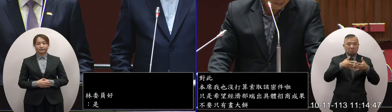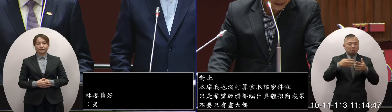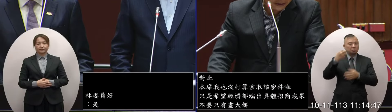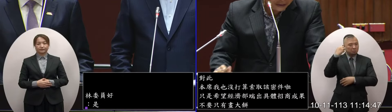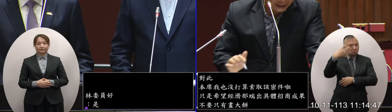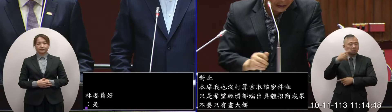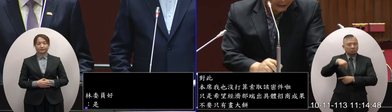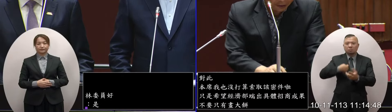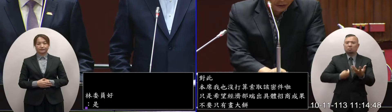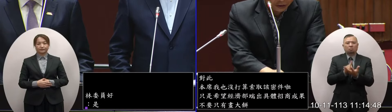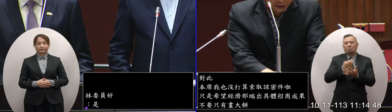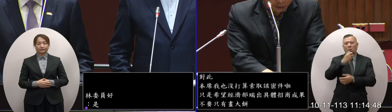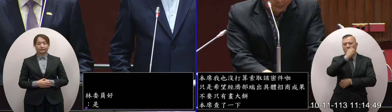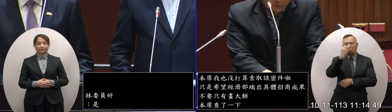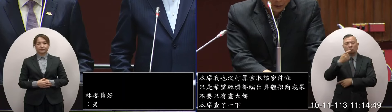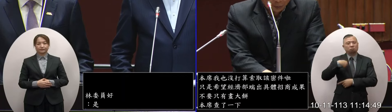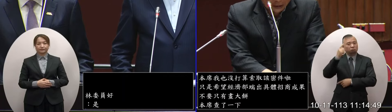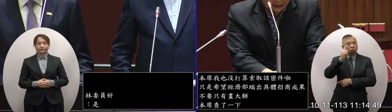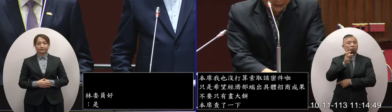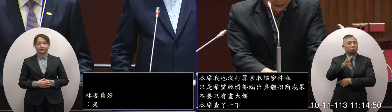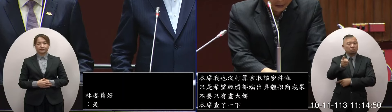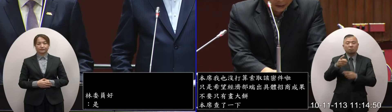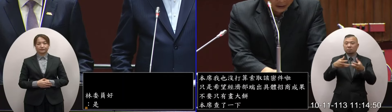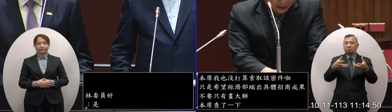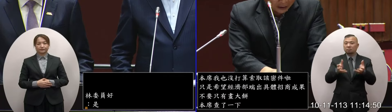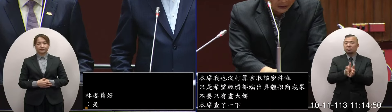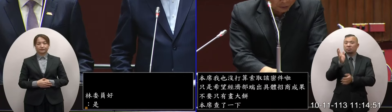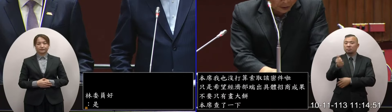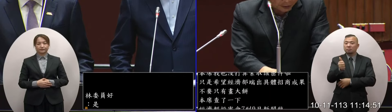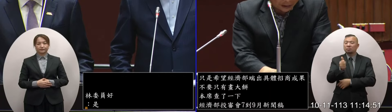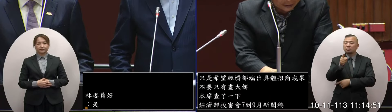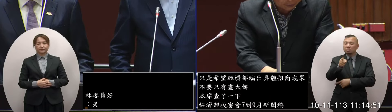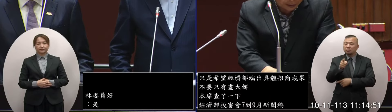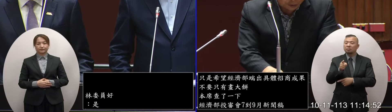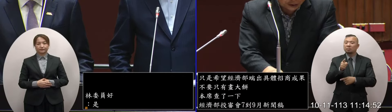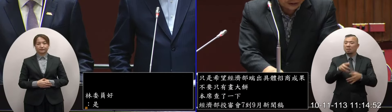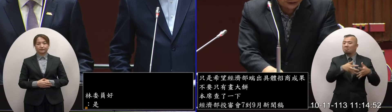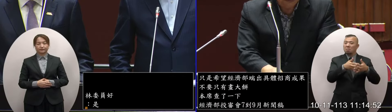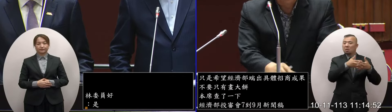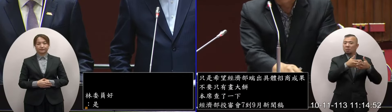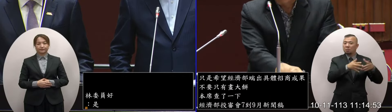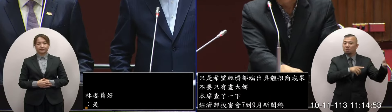那本席再強調一次 請問部長 何時會有來自美國的新投資呢